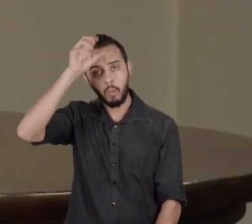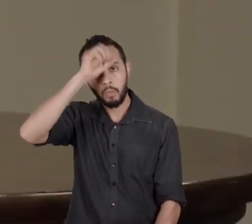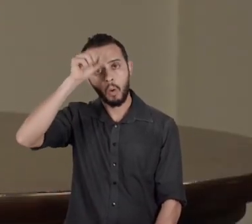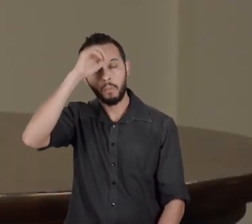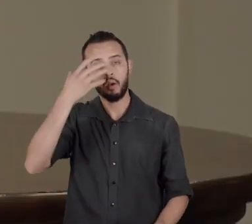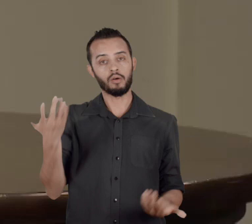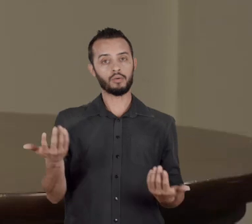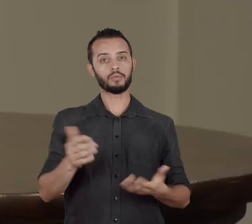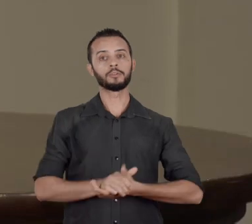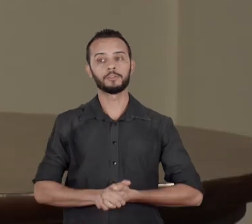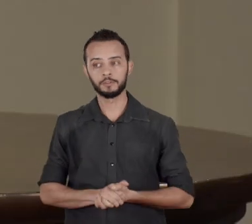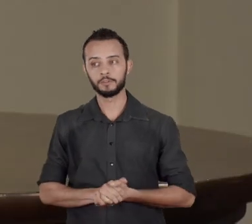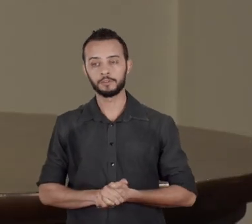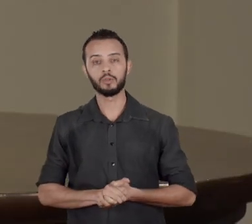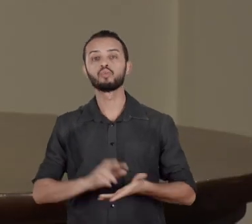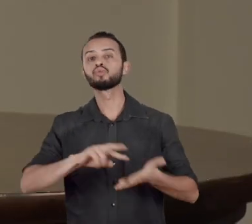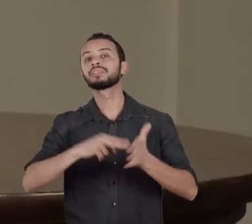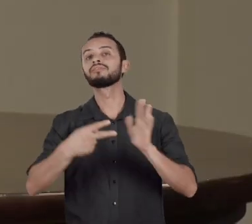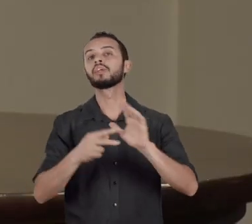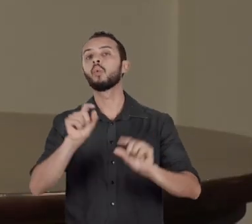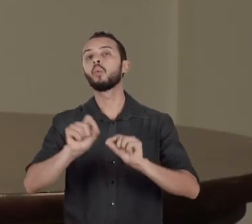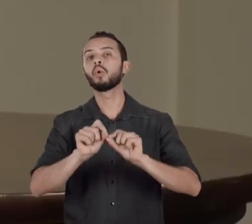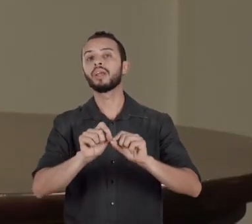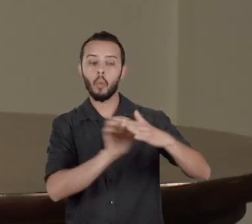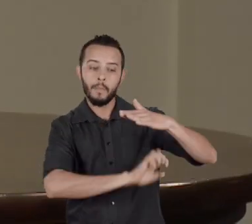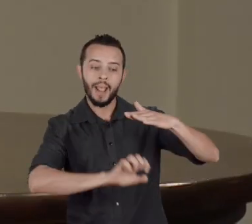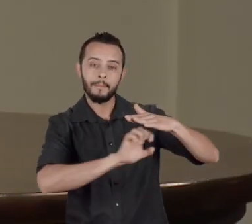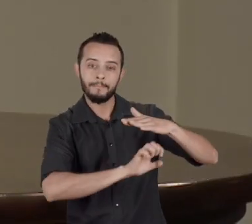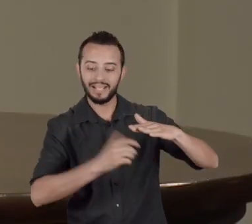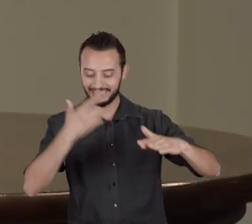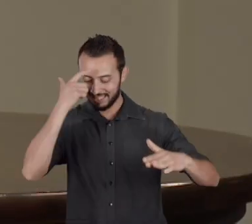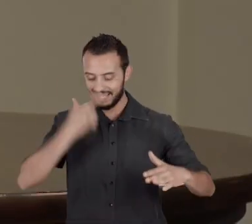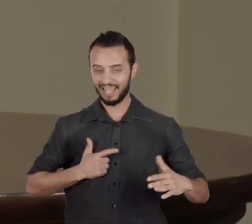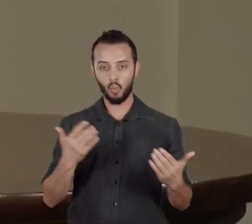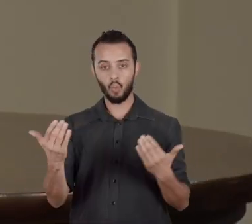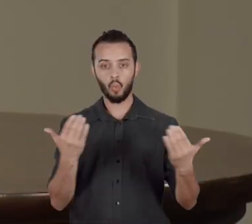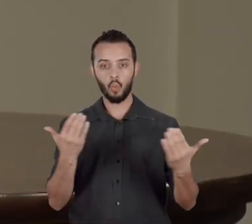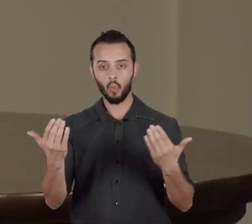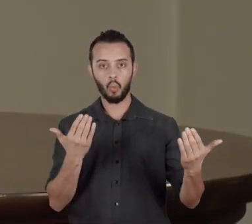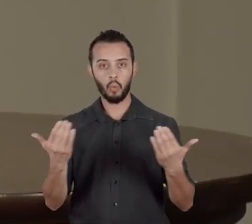como se nós nos organizássemos a partir de uma espécie de forma empresa.